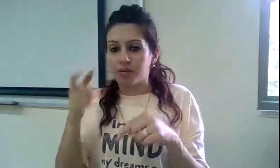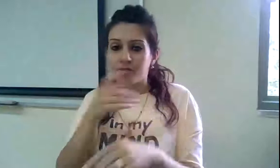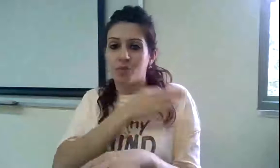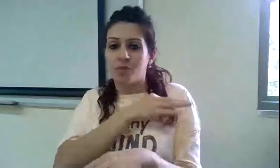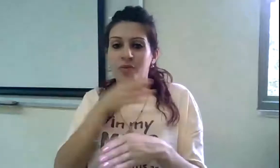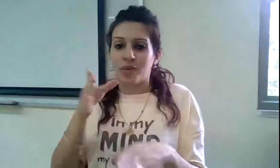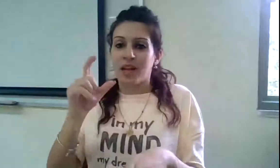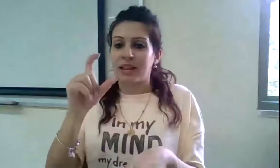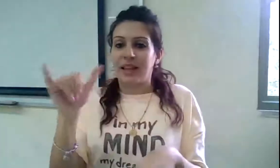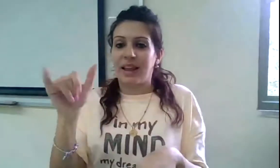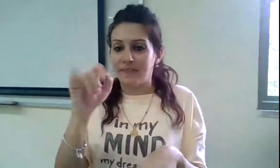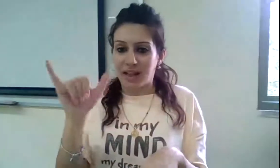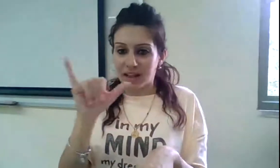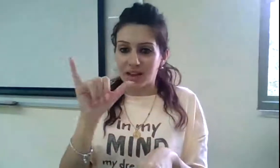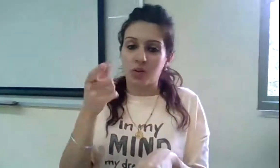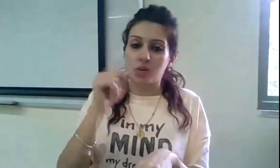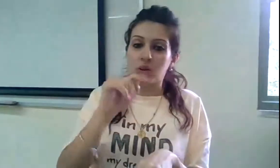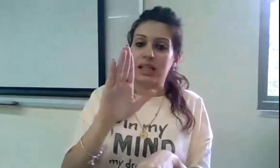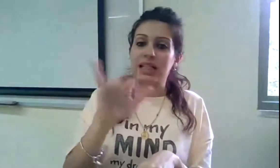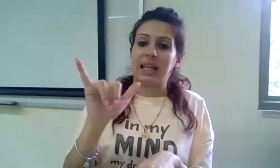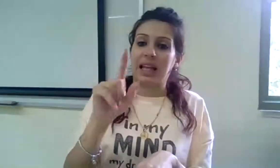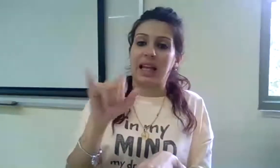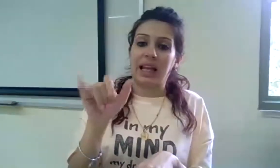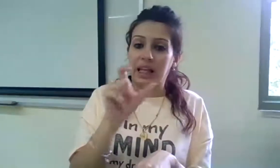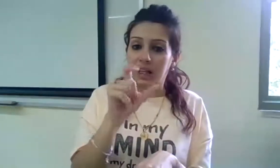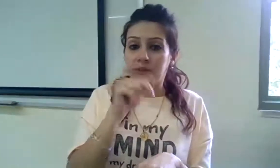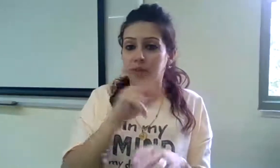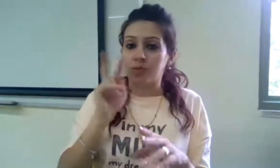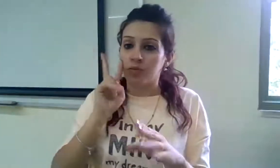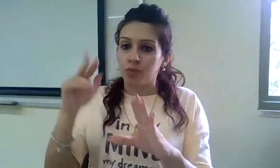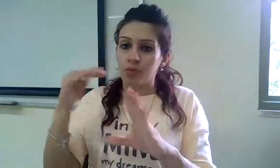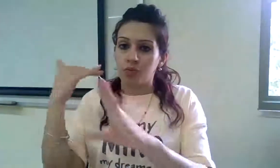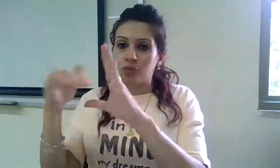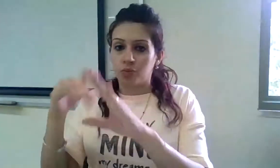بمتابعة نافذة المحادثة والحرص على تلخيص